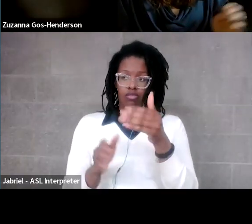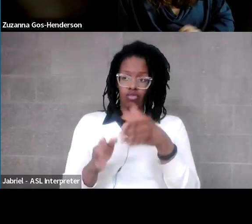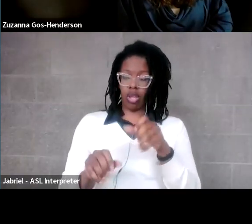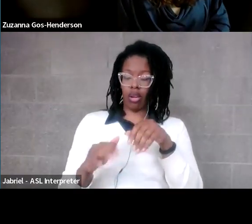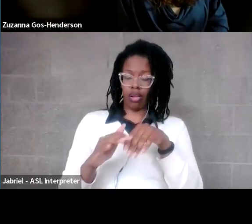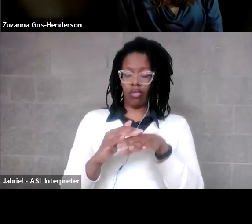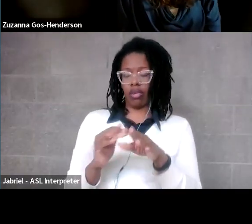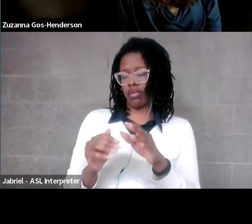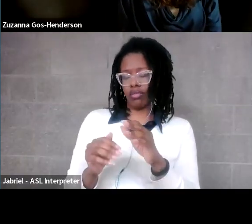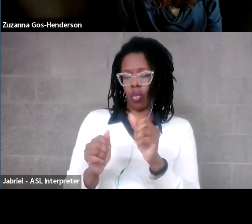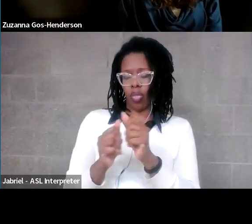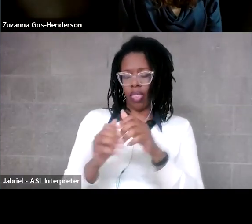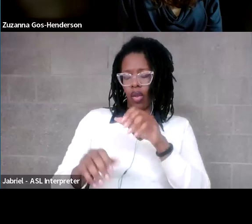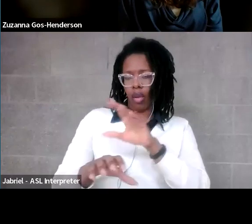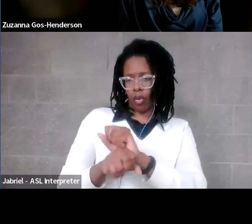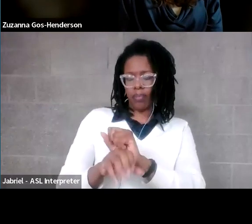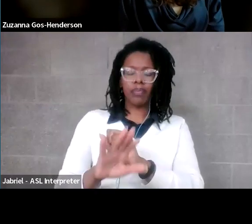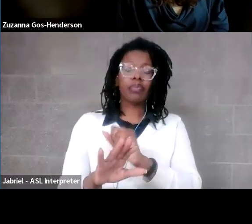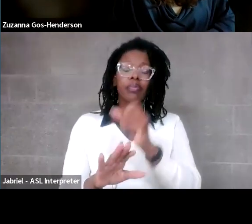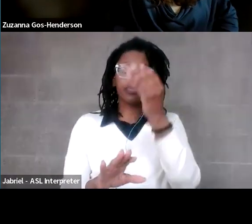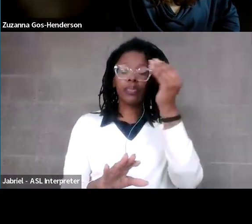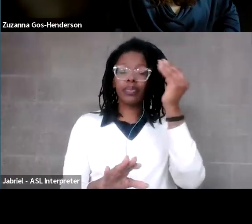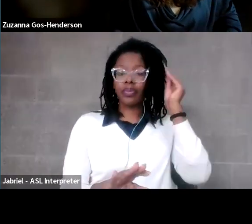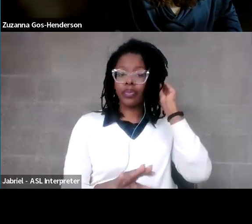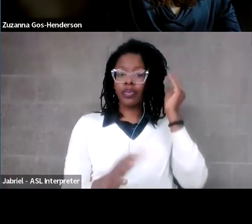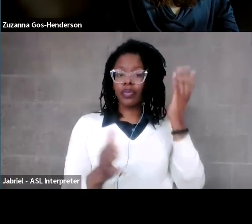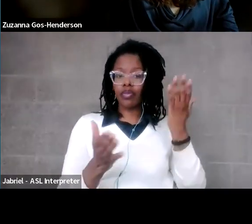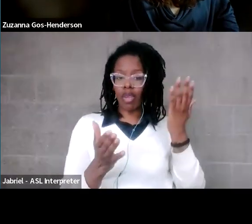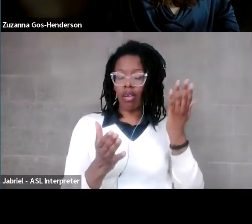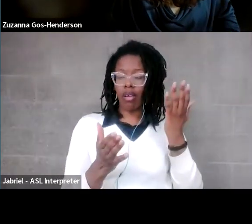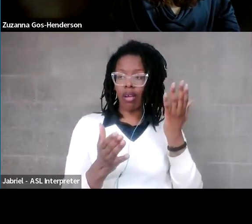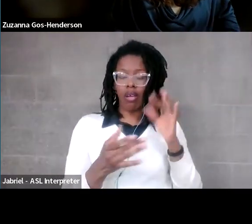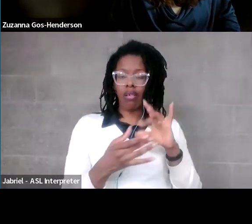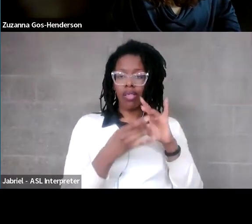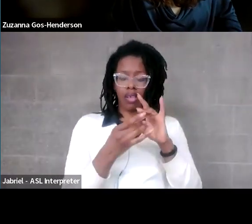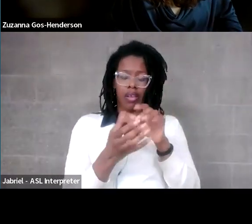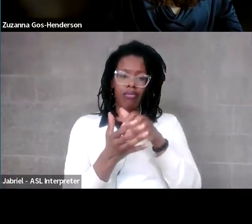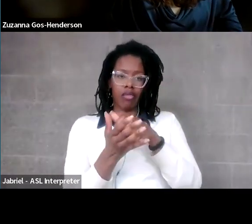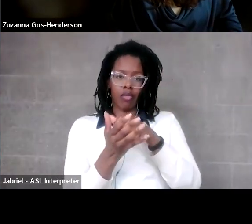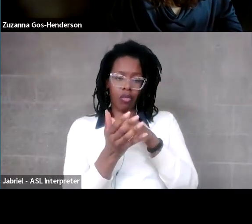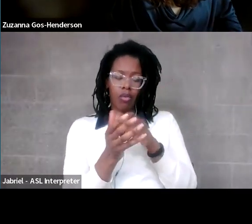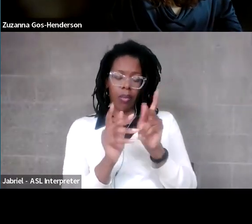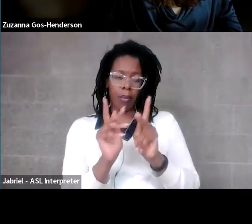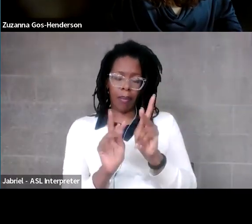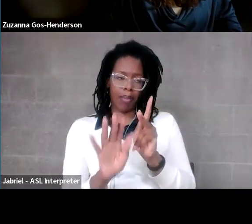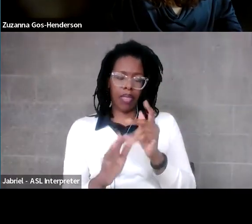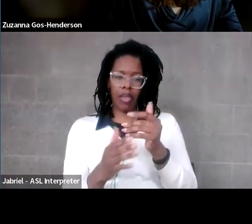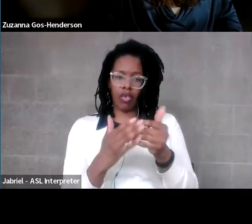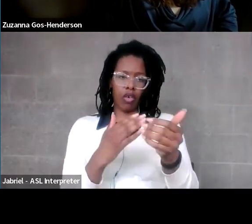[Jarita] Sí, lo principal a tener en cuenta es que cuando se trata de la población vulnerable, ya sea que tengan cita o no,